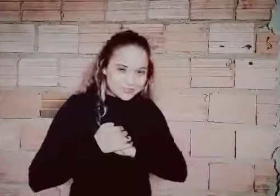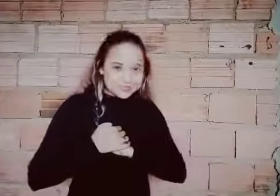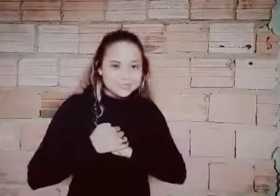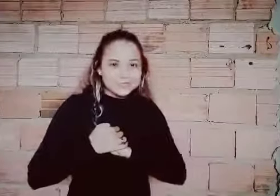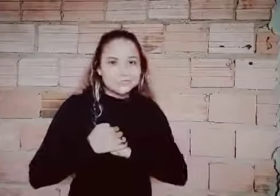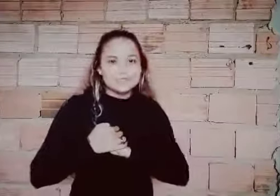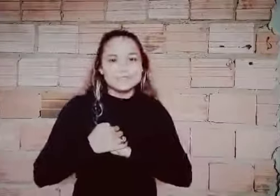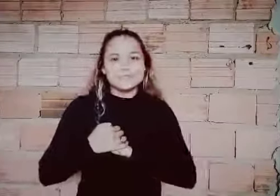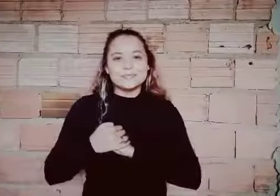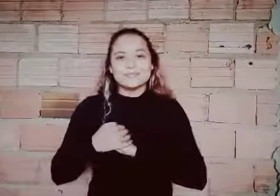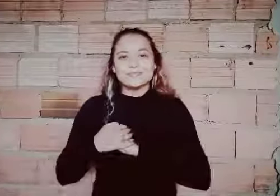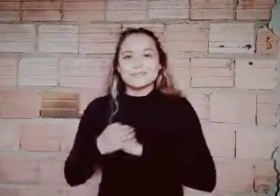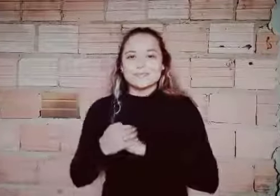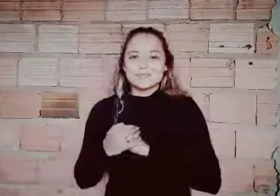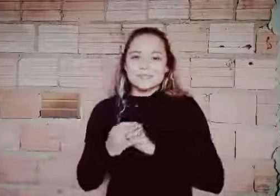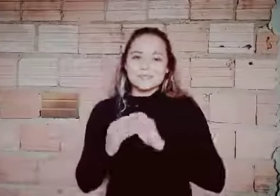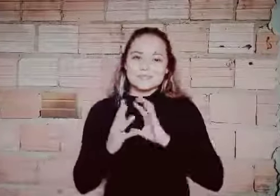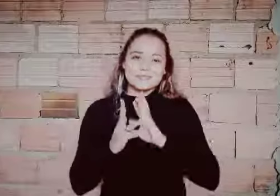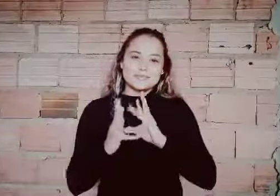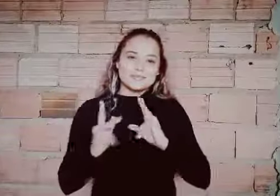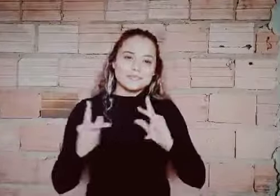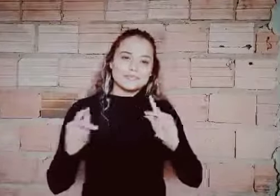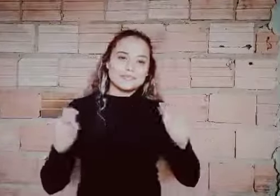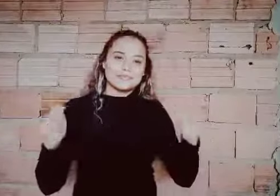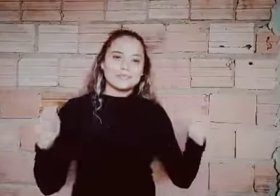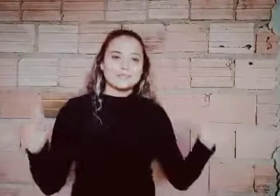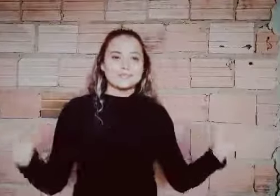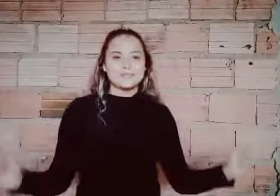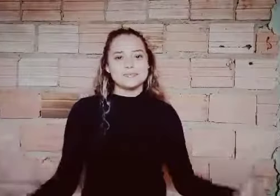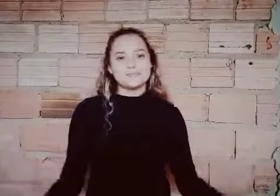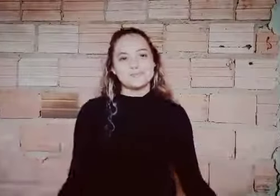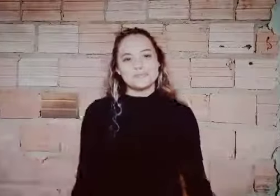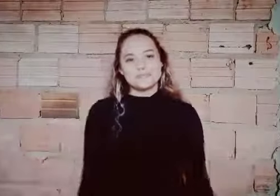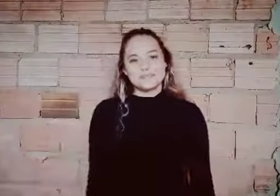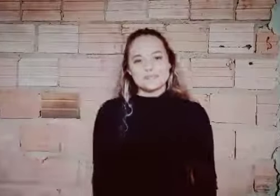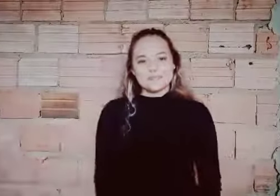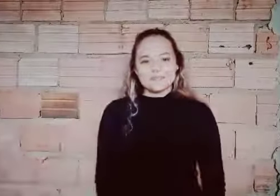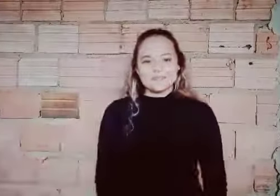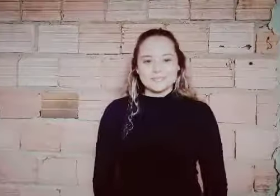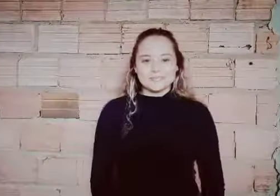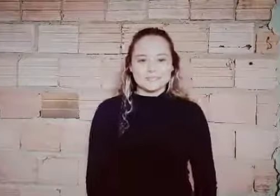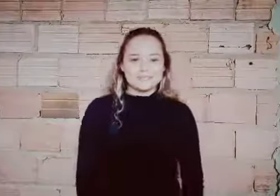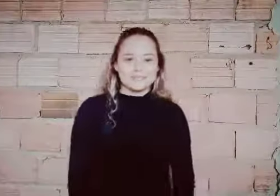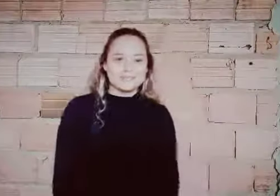"Fim"